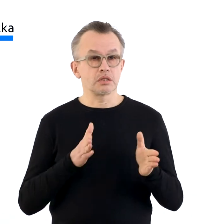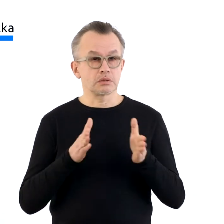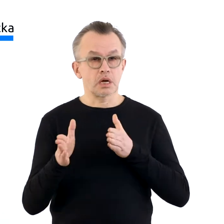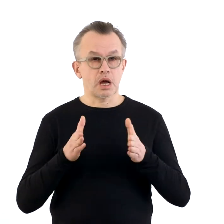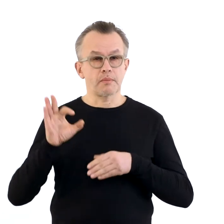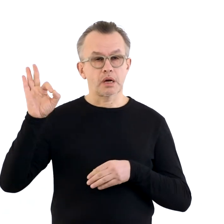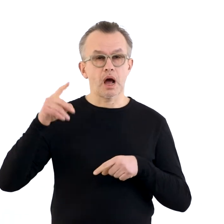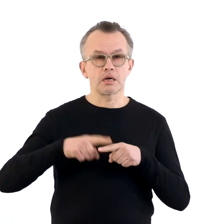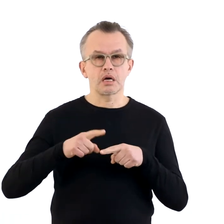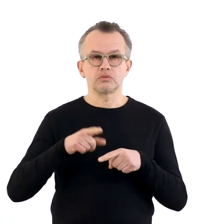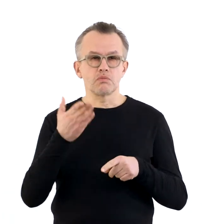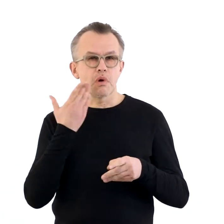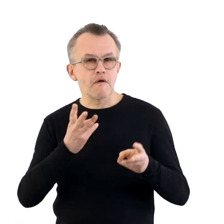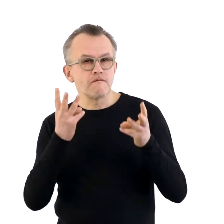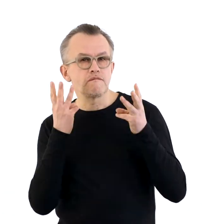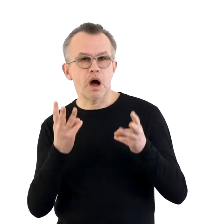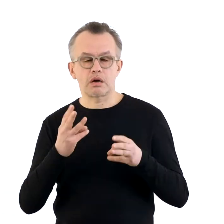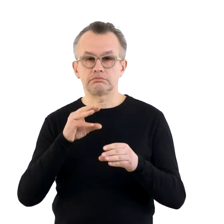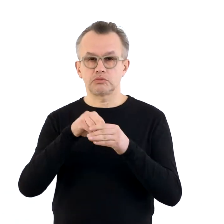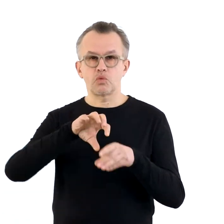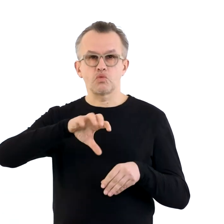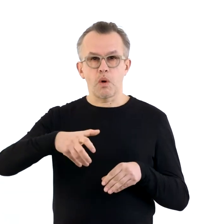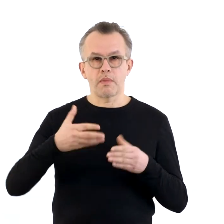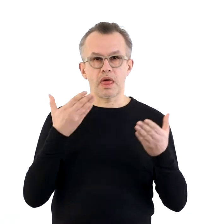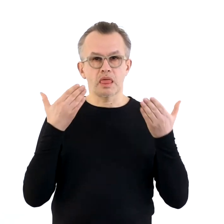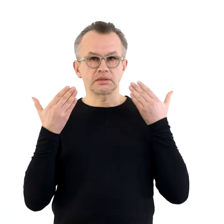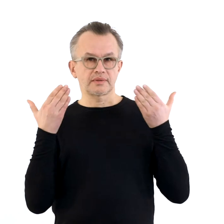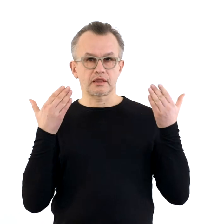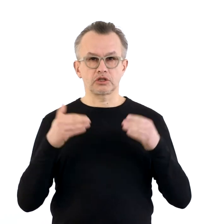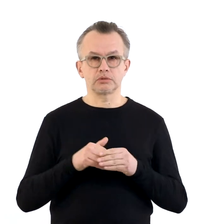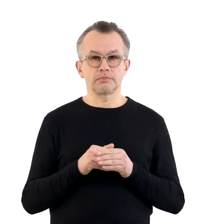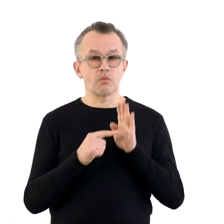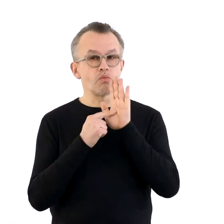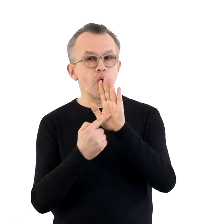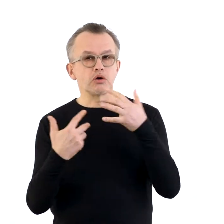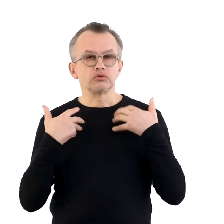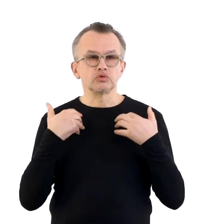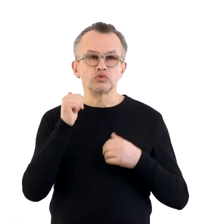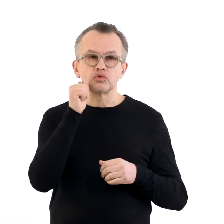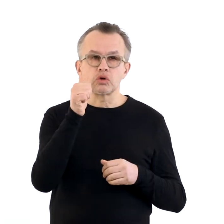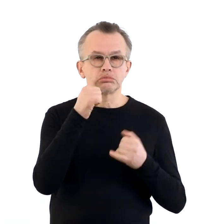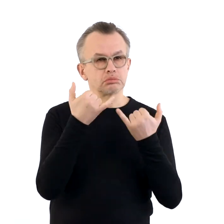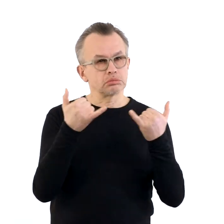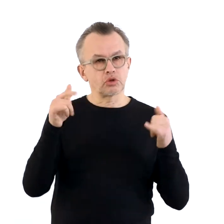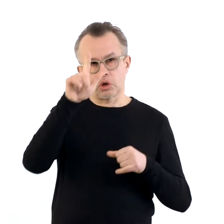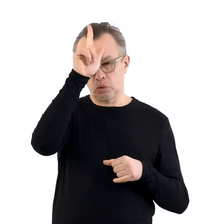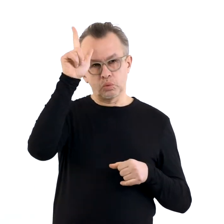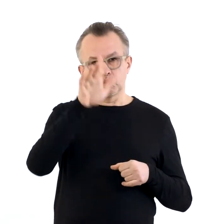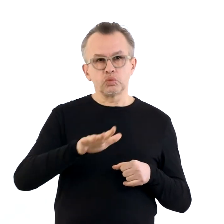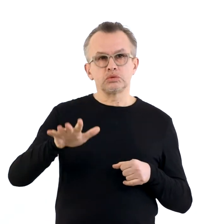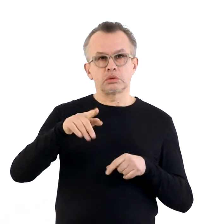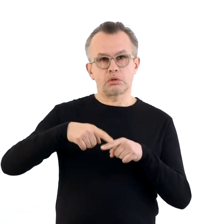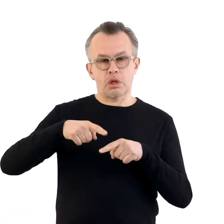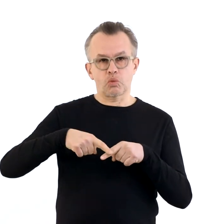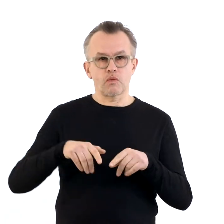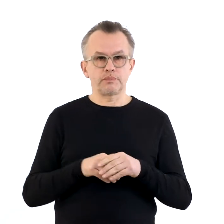Ceramika grecka była bardzo ważnym estetycznym elementem życia codziennego.